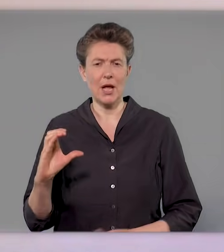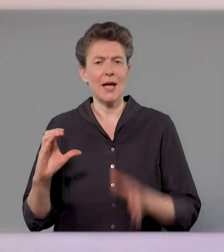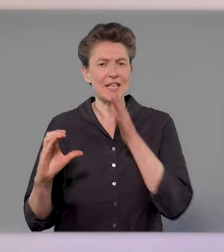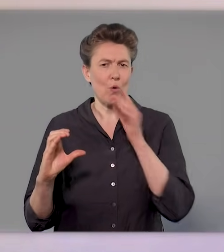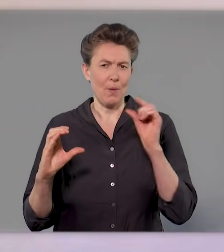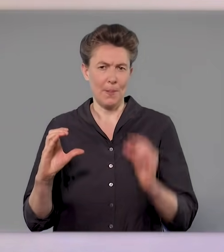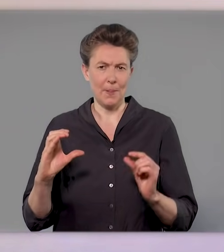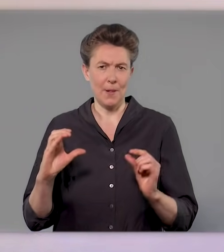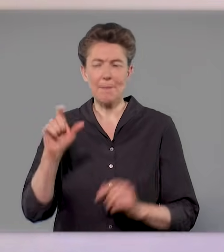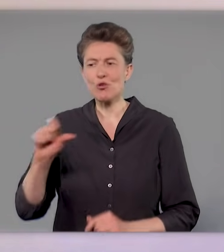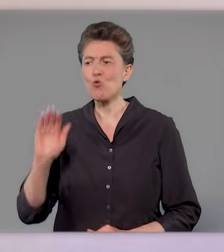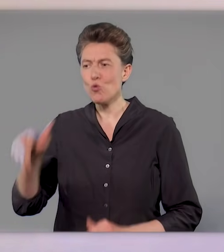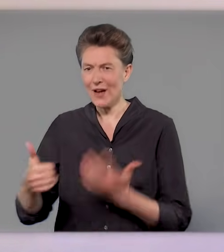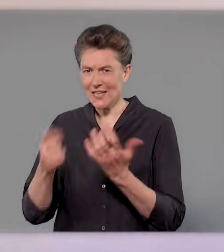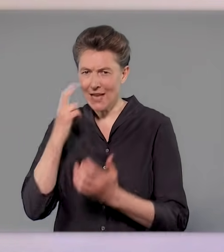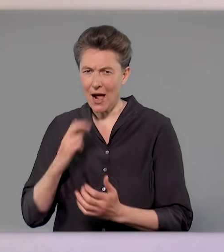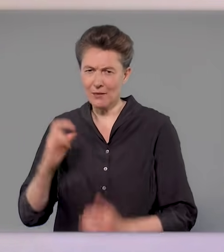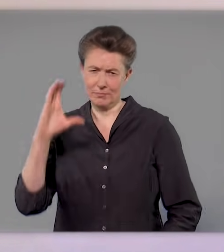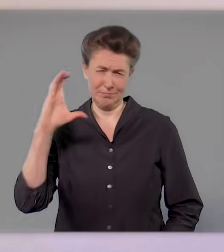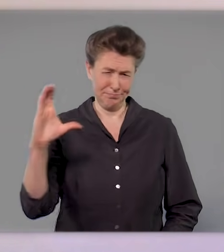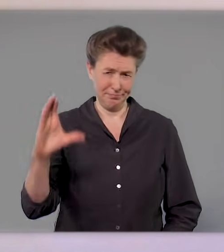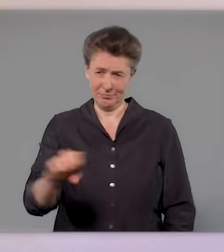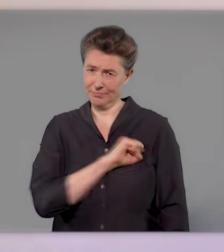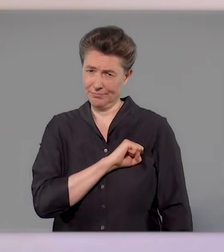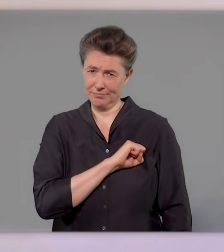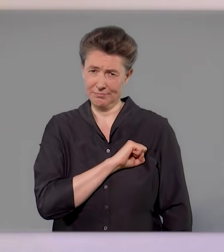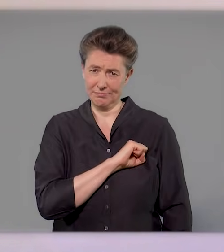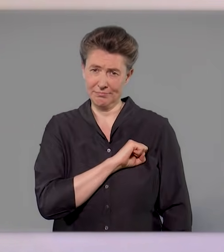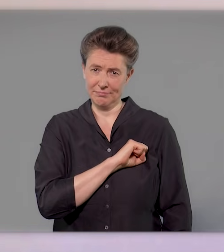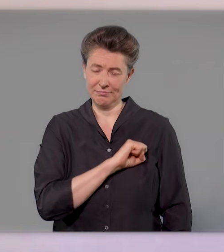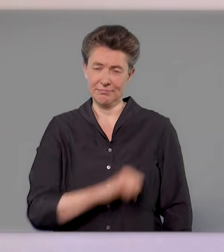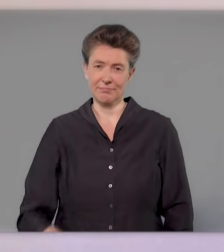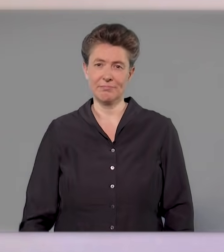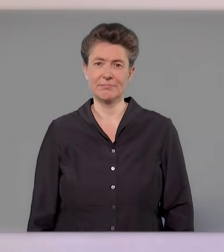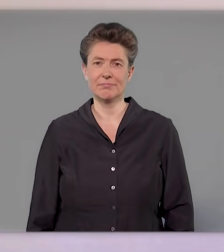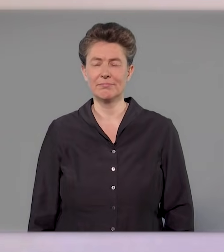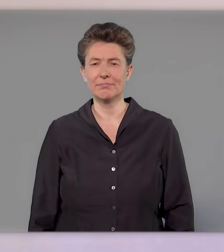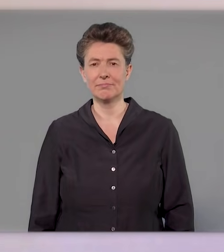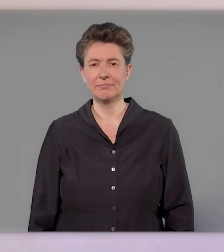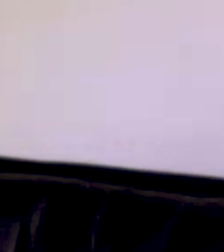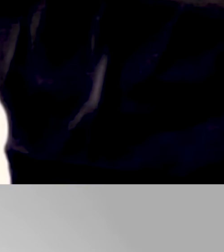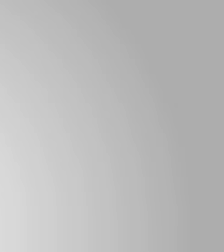Und bei den über 60-Jährigen ist das Nutzen-Risiko-Verhältnis überragend positiv für den Impfstoff.